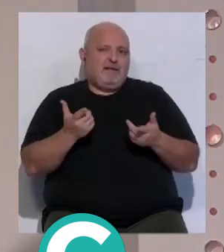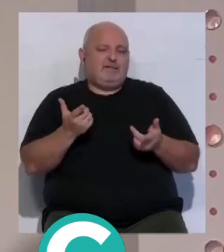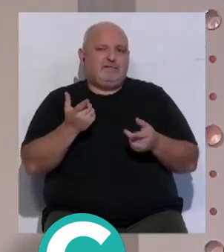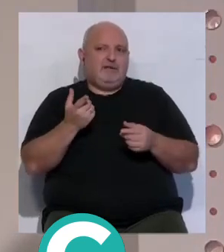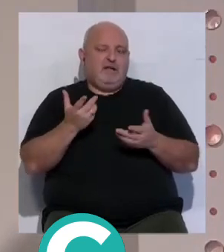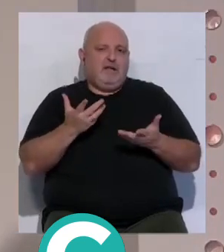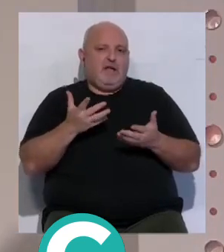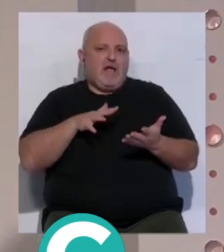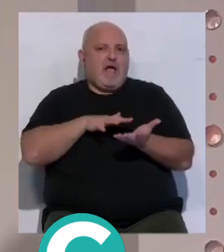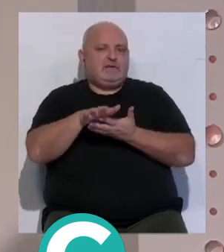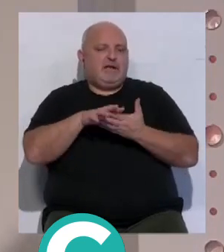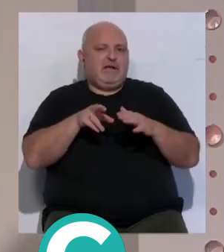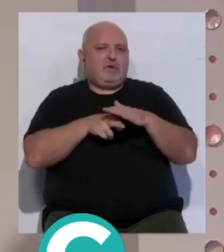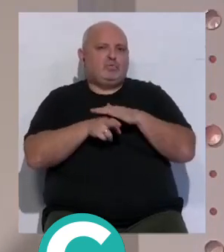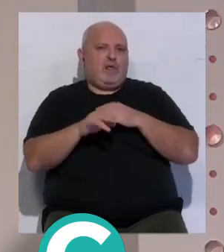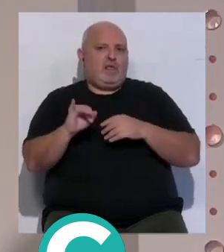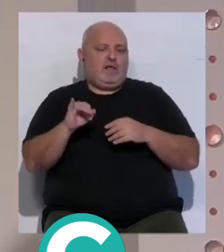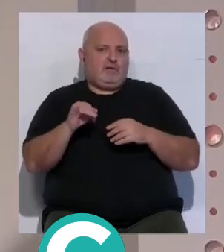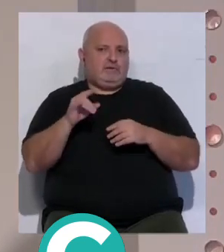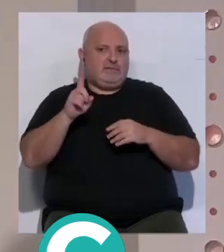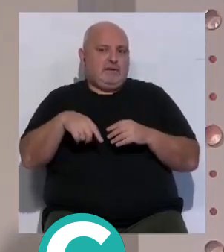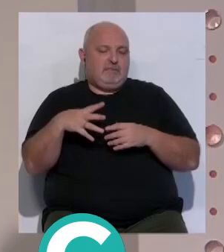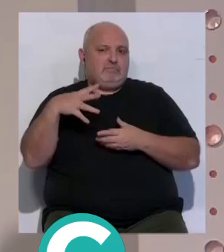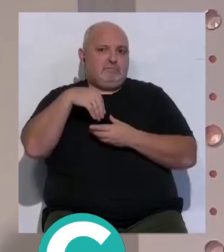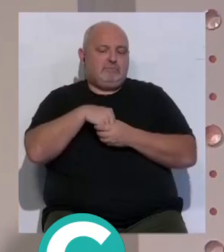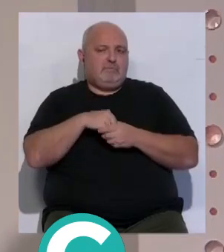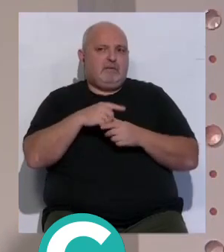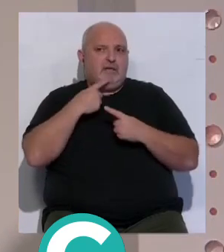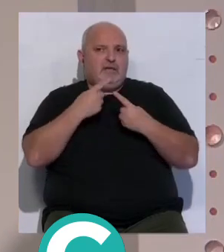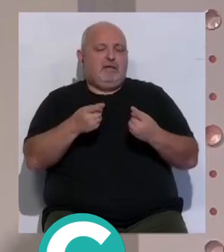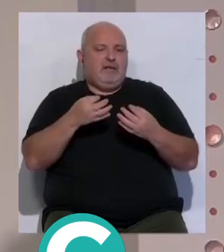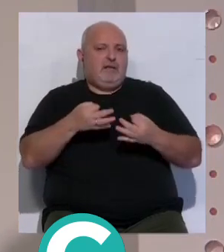ataque tiene muchos recursos para ser lateral que incluso me atrevería a decir que pudieran